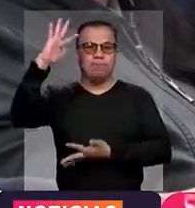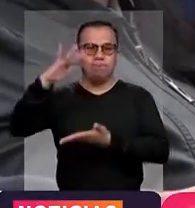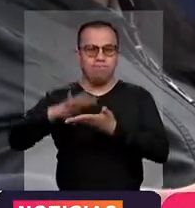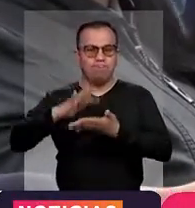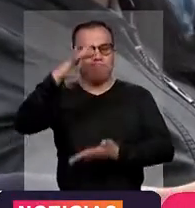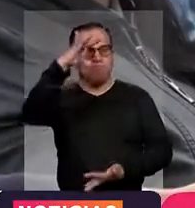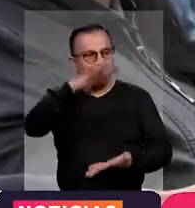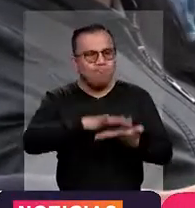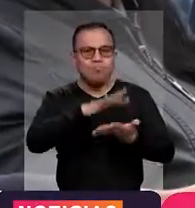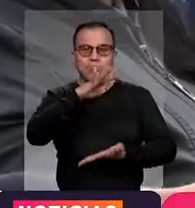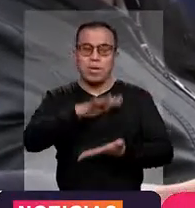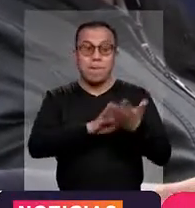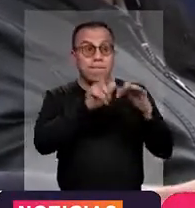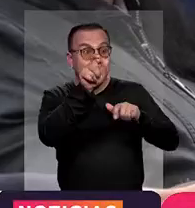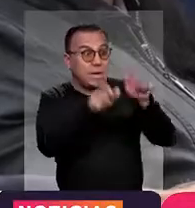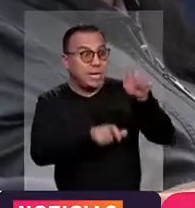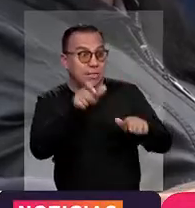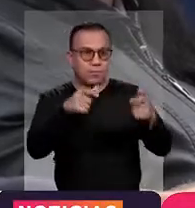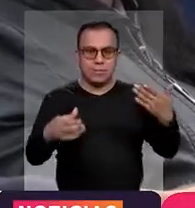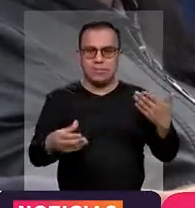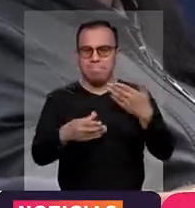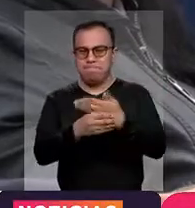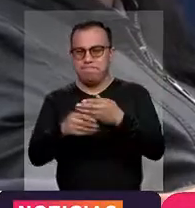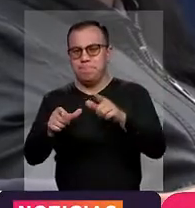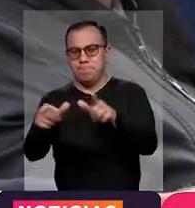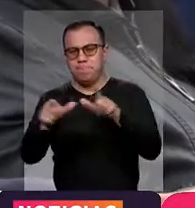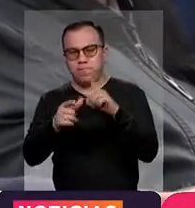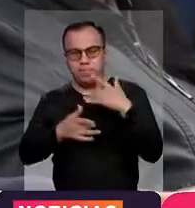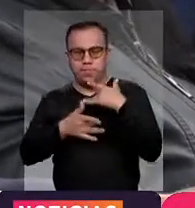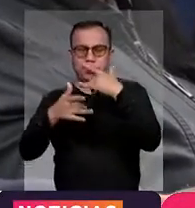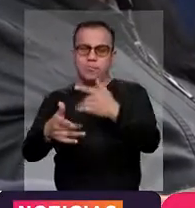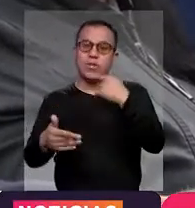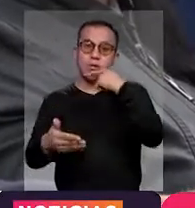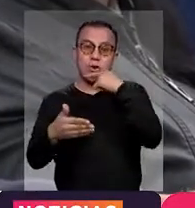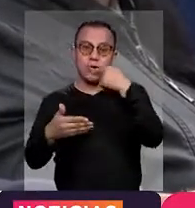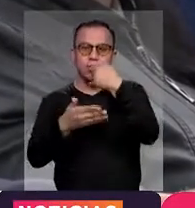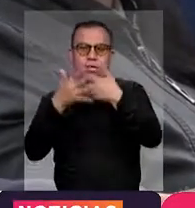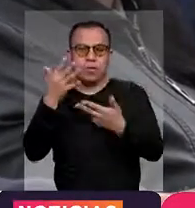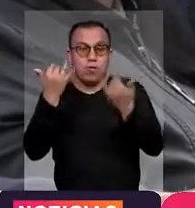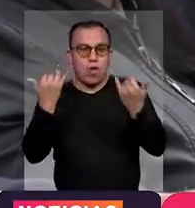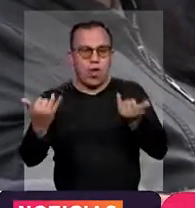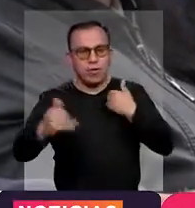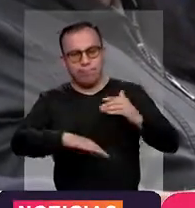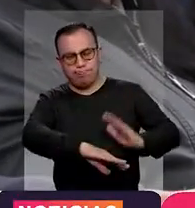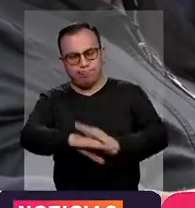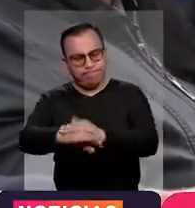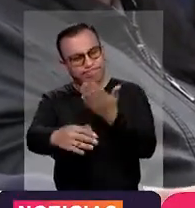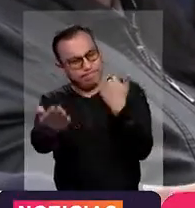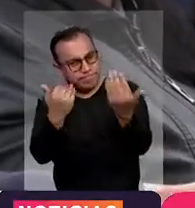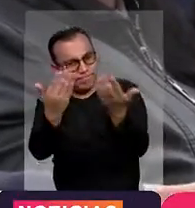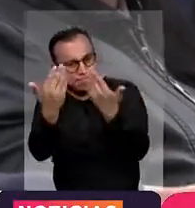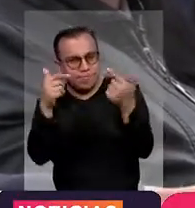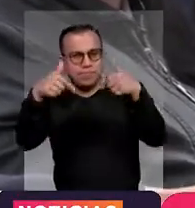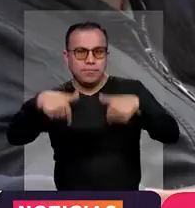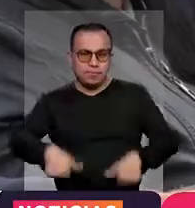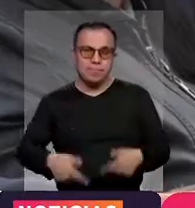VOLCADAS A OTRAS ACTIVIDADES, AL DESCANSO, A LAS COMPRAS, A